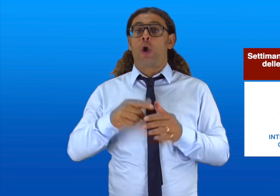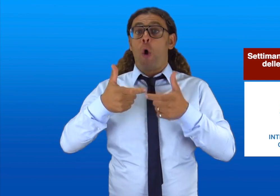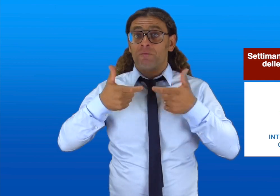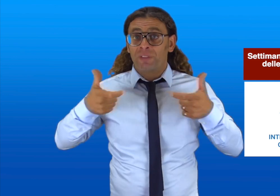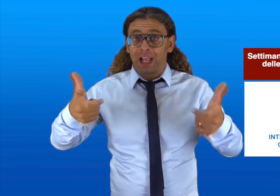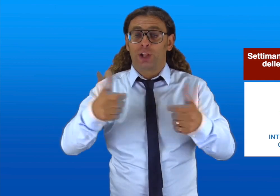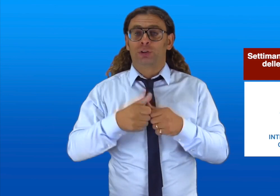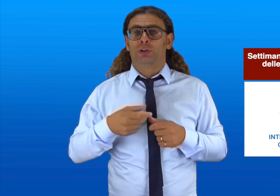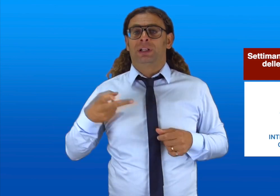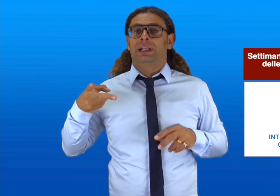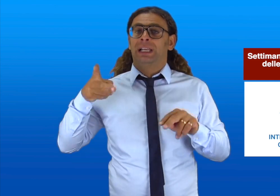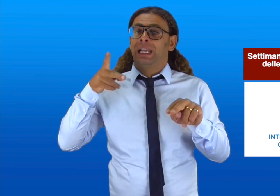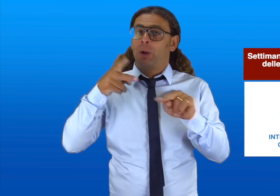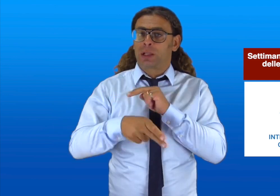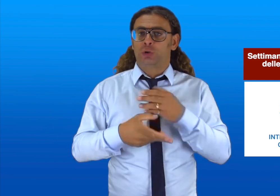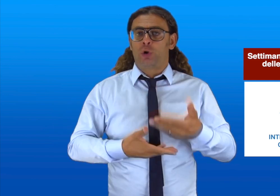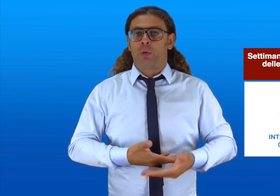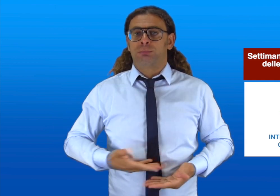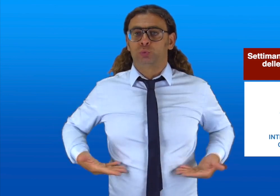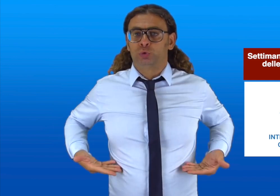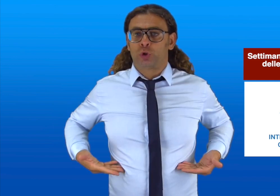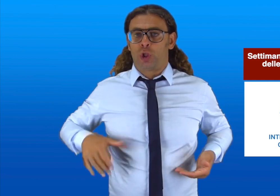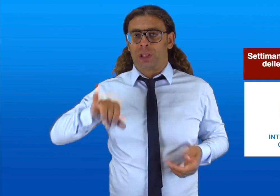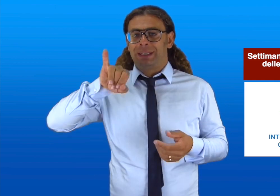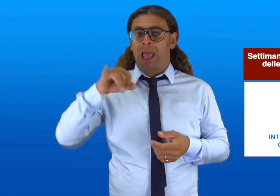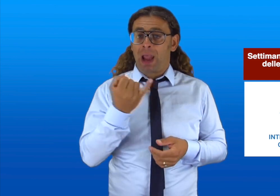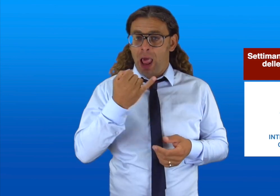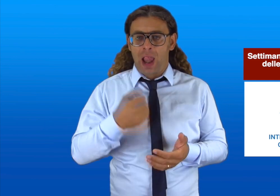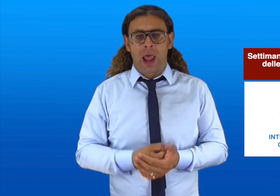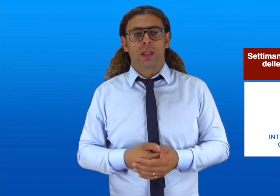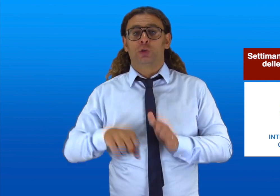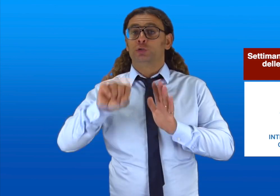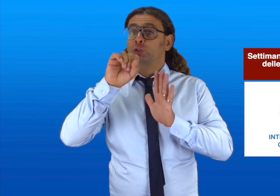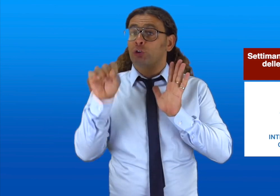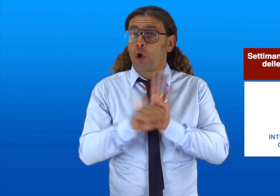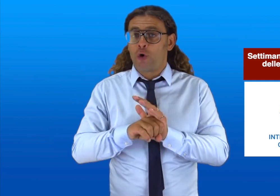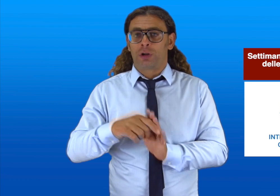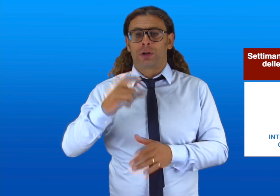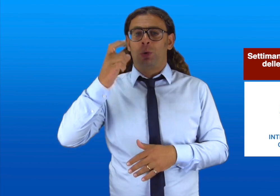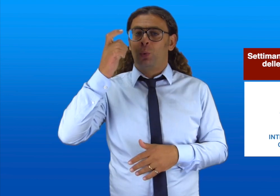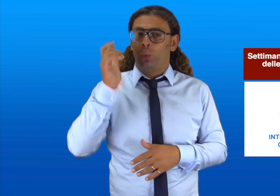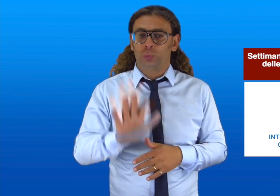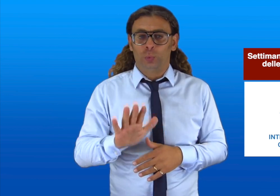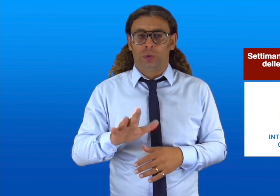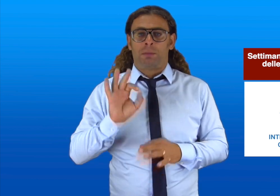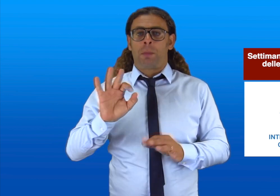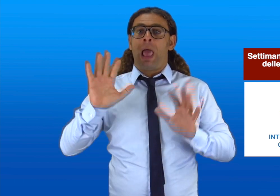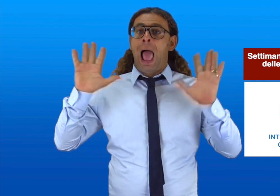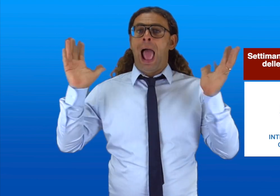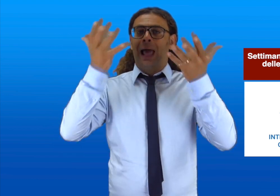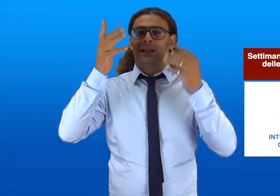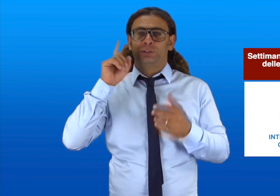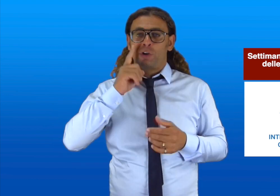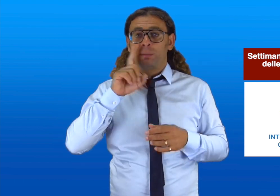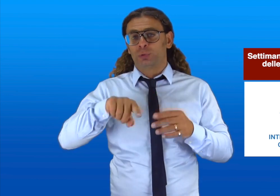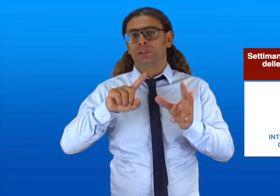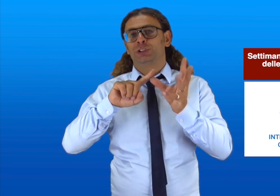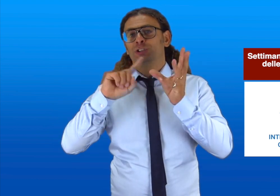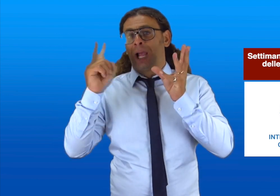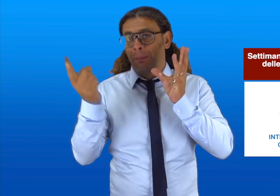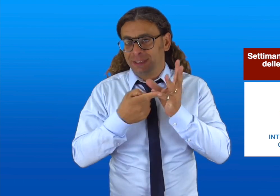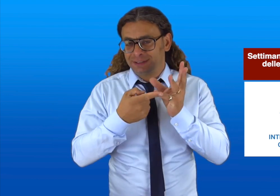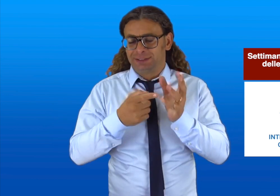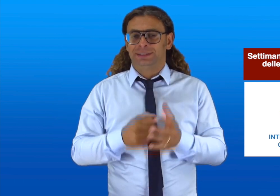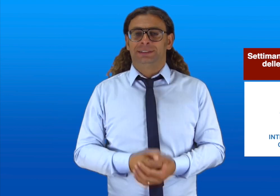un convegno, l'inaugurazione del busto di Ieralla, una giornata, la GMS, all'insegna della cultura e dell'arte sorda....